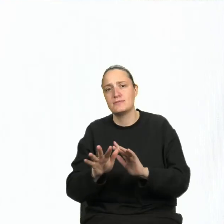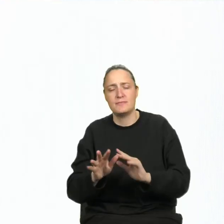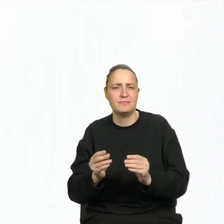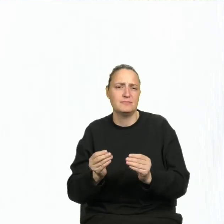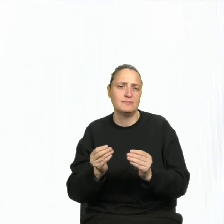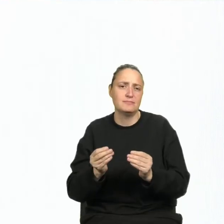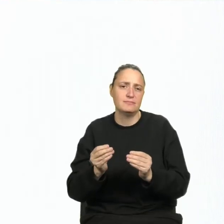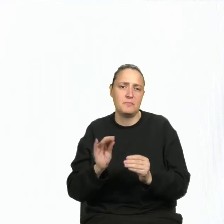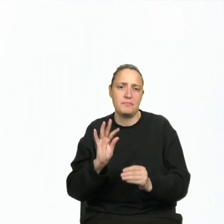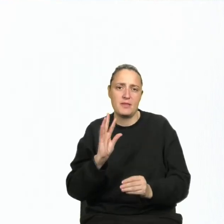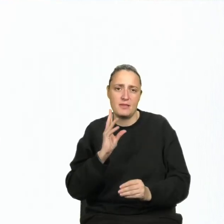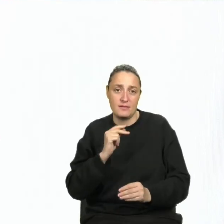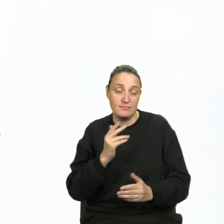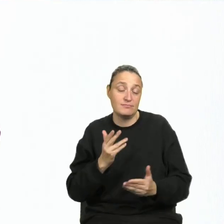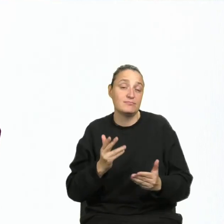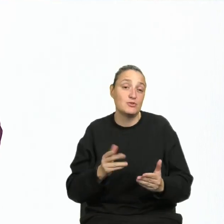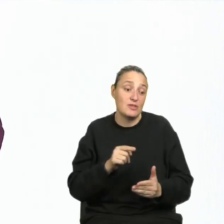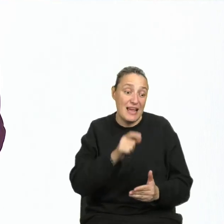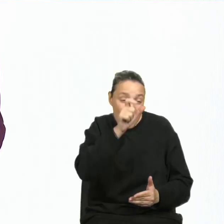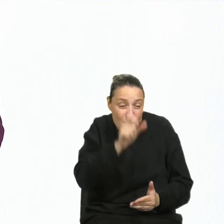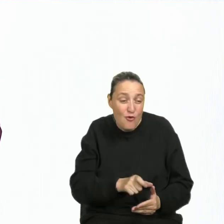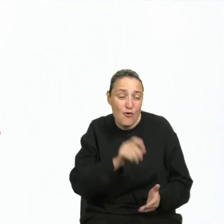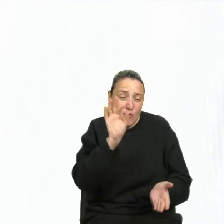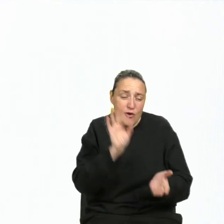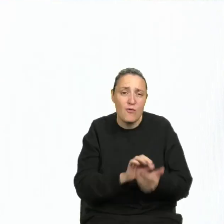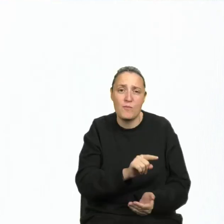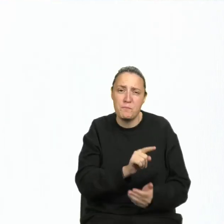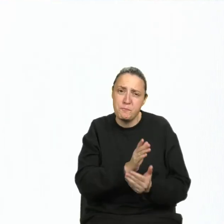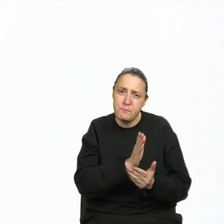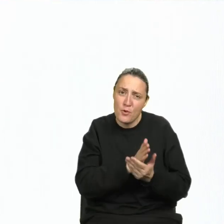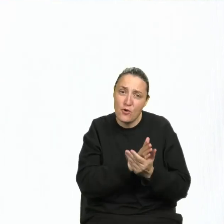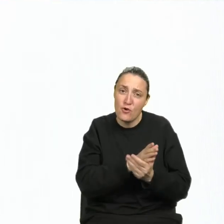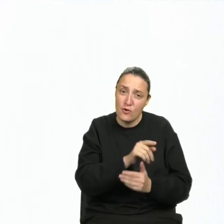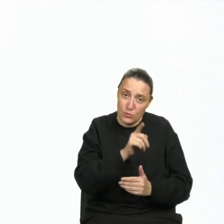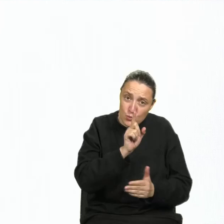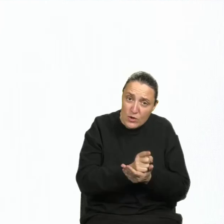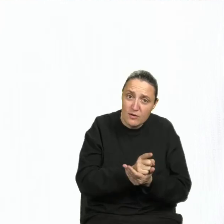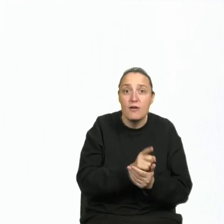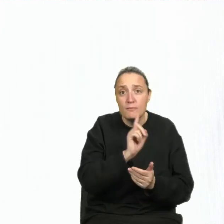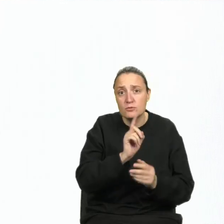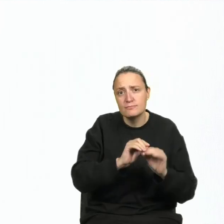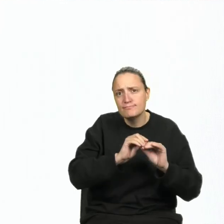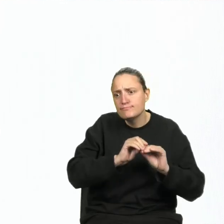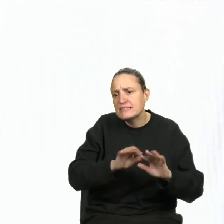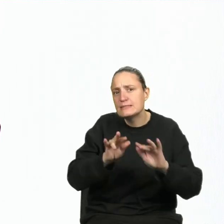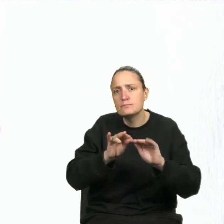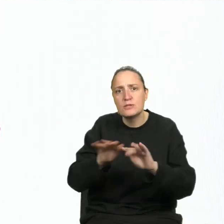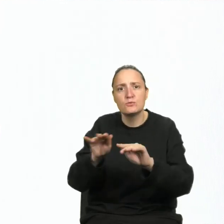ewaluujemy progres i odnotowujemy dalsze, powiedziałbym, luki, które kompetencyjnie lub finansowo Fundacja Rozwoju Systemu Edukacji,